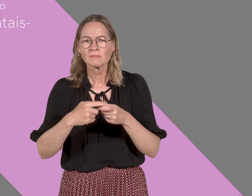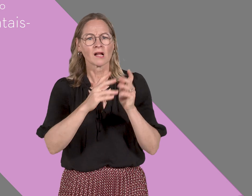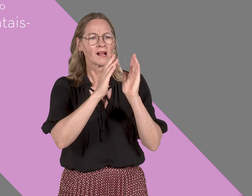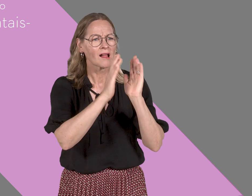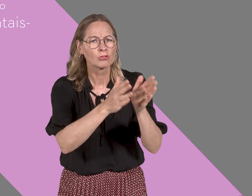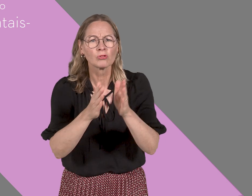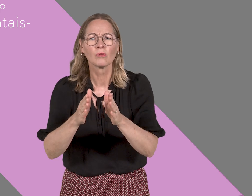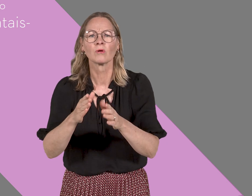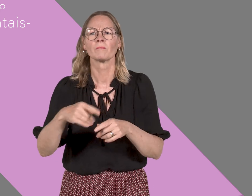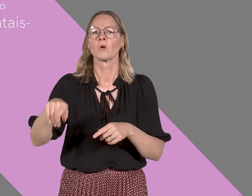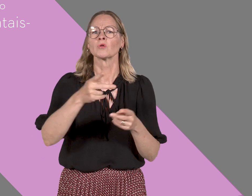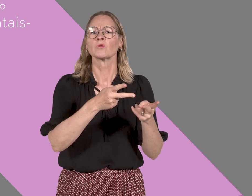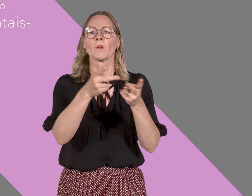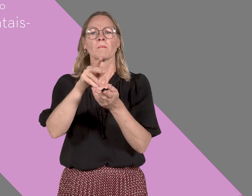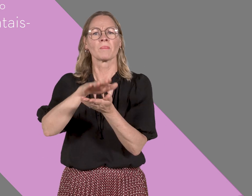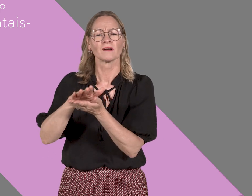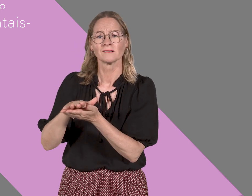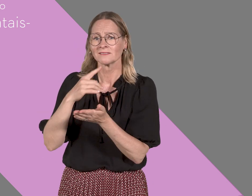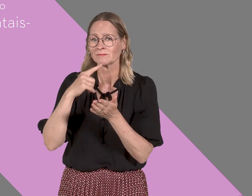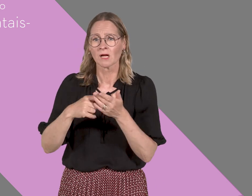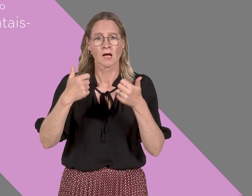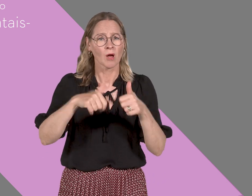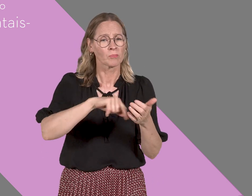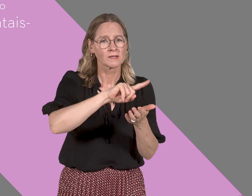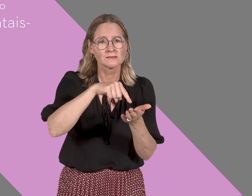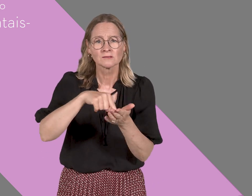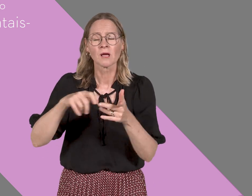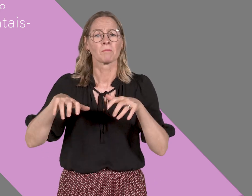kaduilla ja muilla julkisilla paikoilla, kuten kauppakeskuksissa -